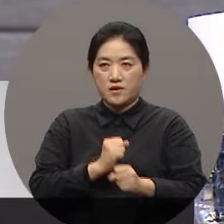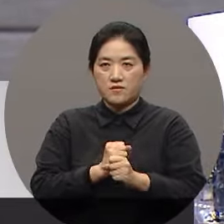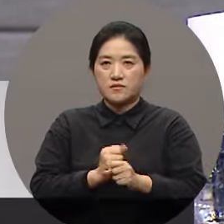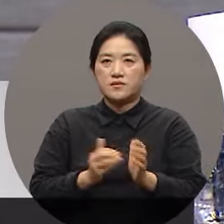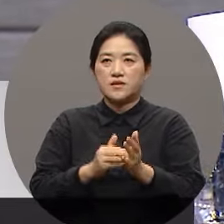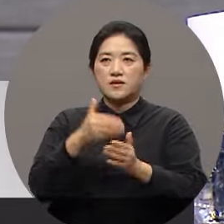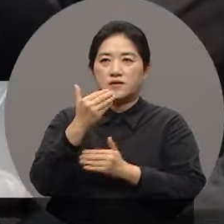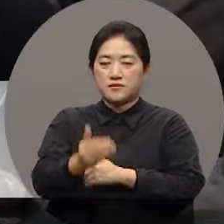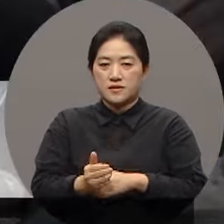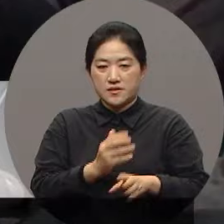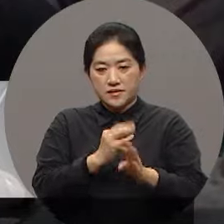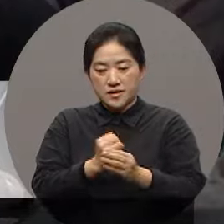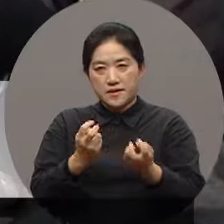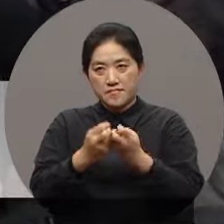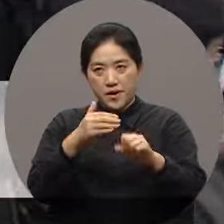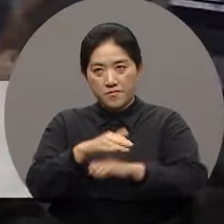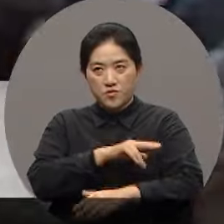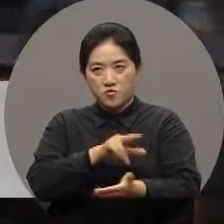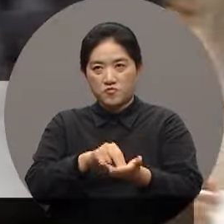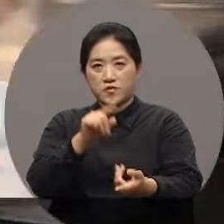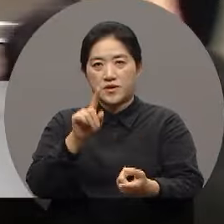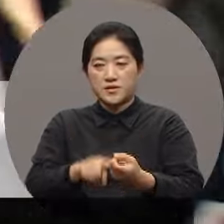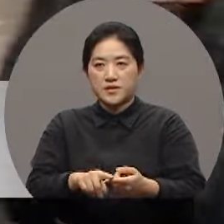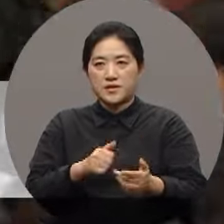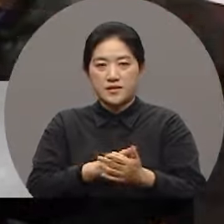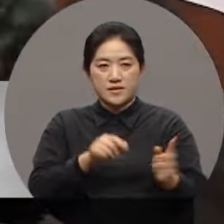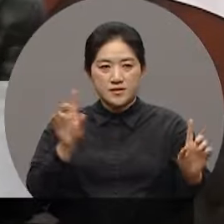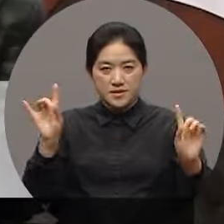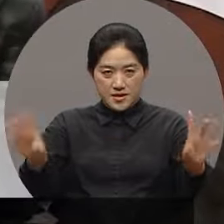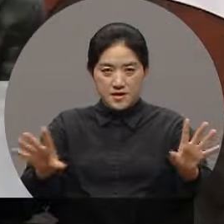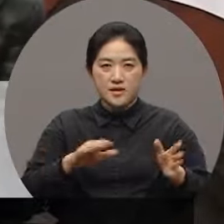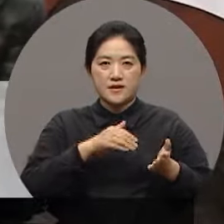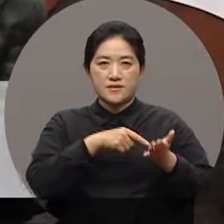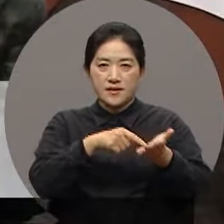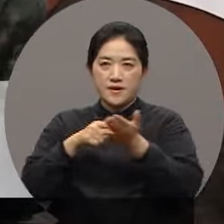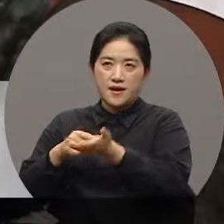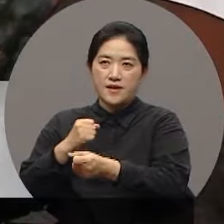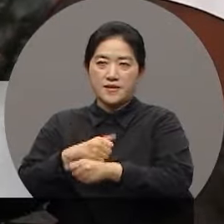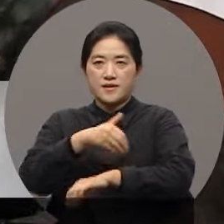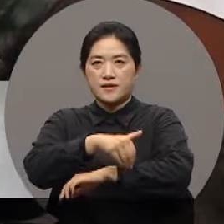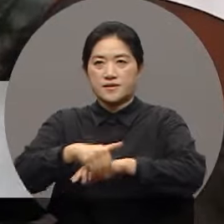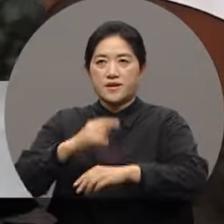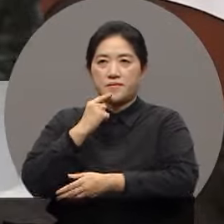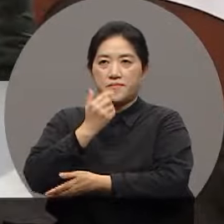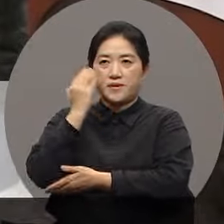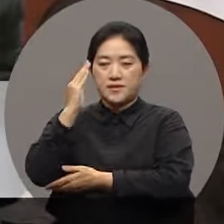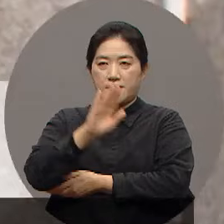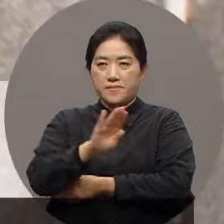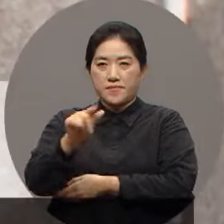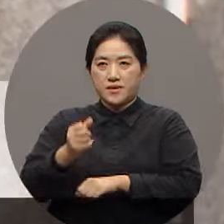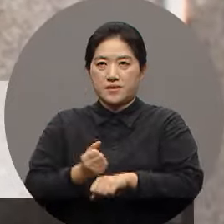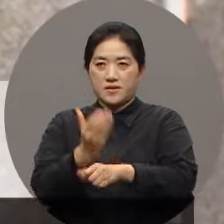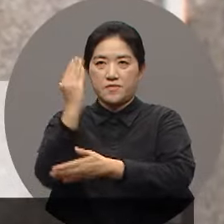논의를 진행하고 그 뒤에 일정과 형식, 주제에 대해 각 주체에 제안할 것이라고 설명했습니다.